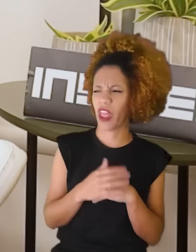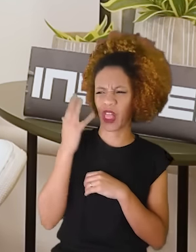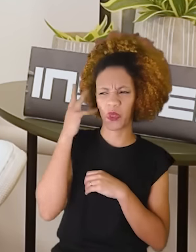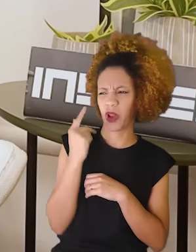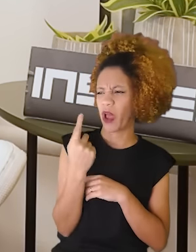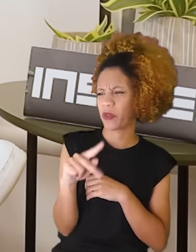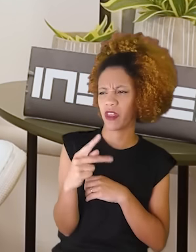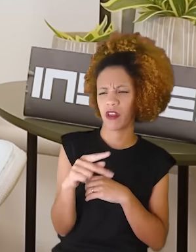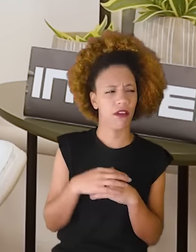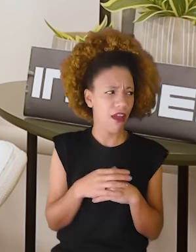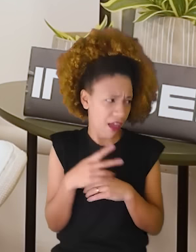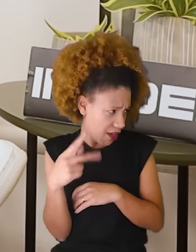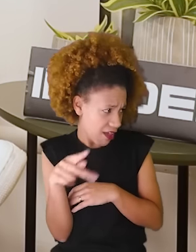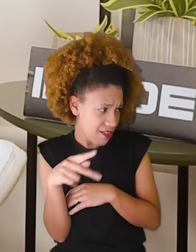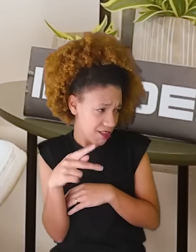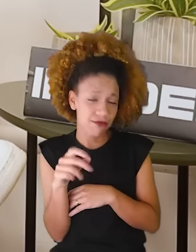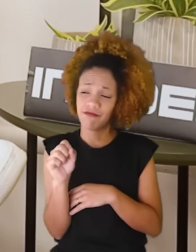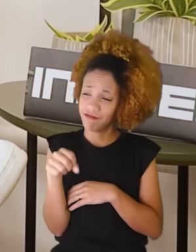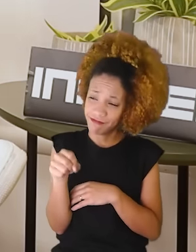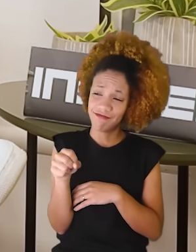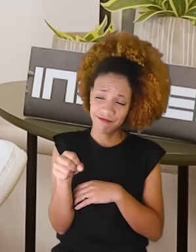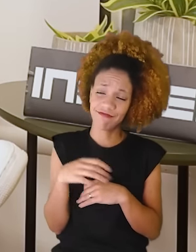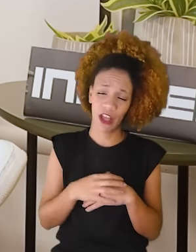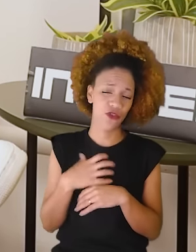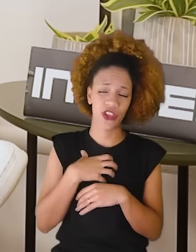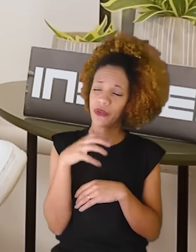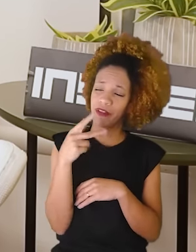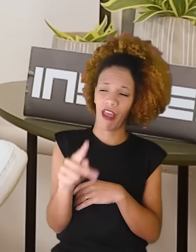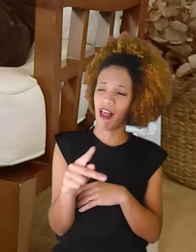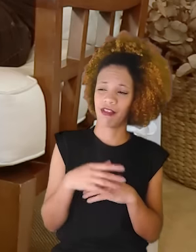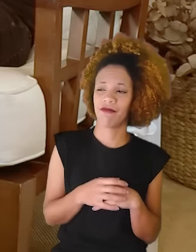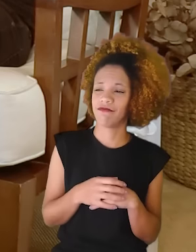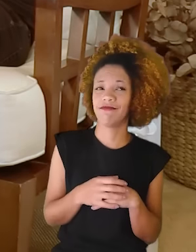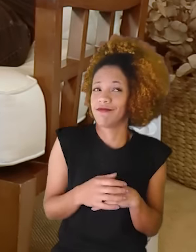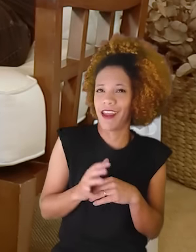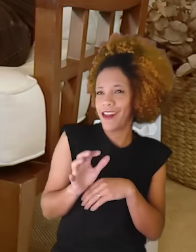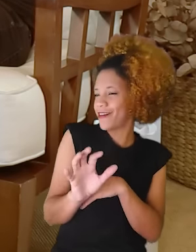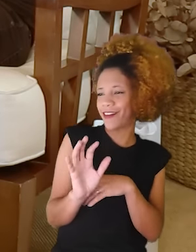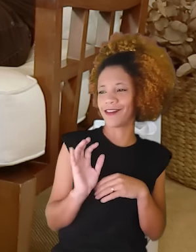que não Aquilo é ele mesmo É ele mesmo é daquele jeito mesmo que doid sacanagem é daquele jeito